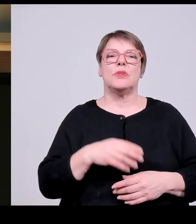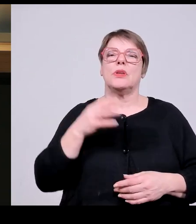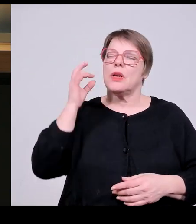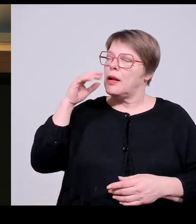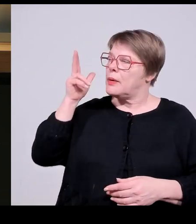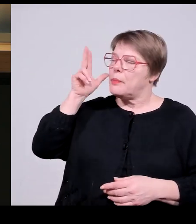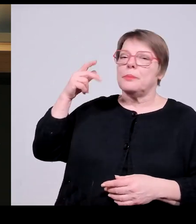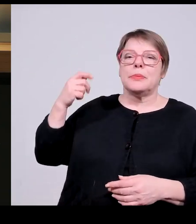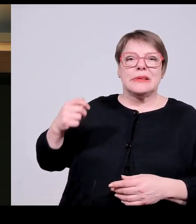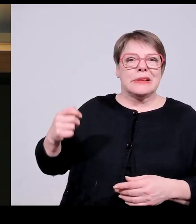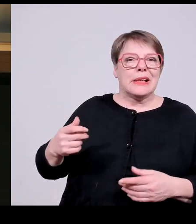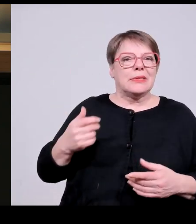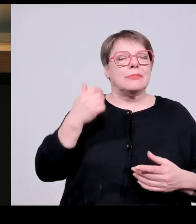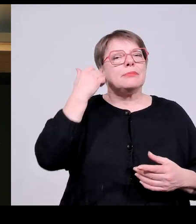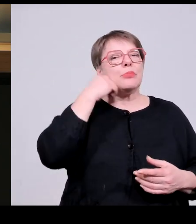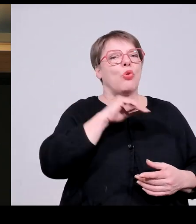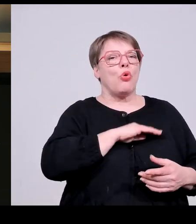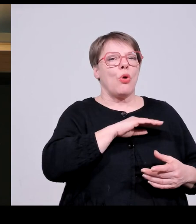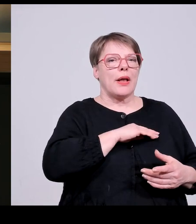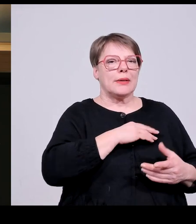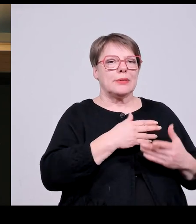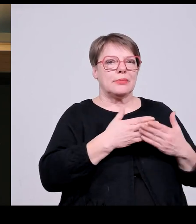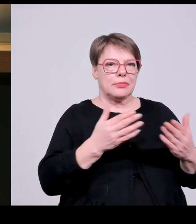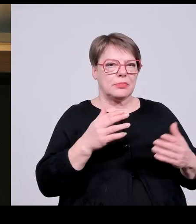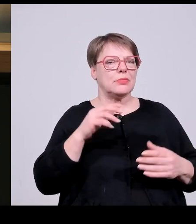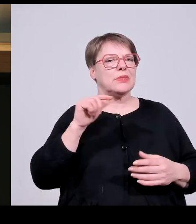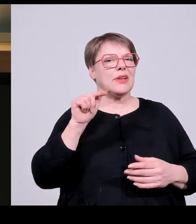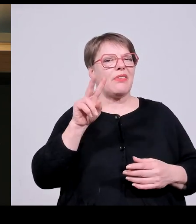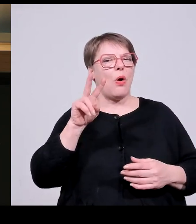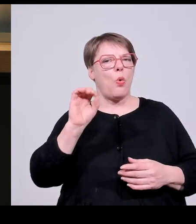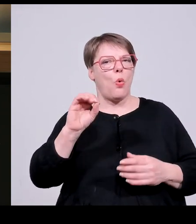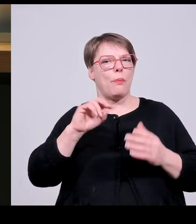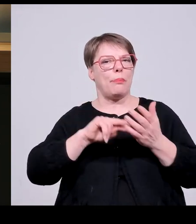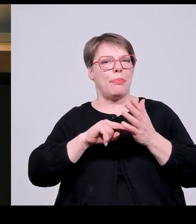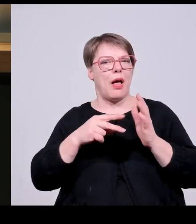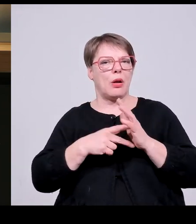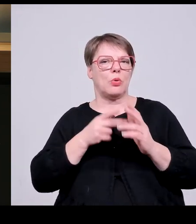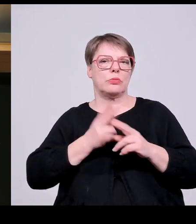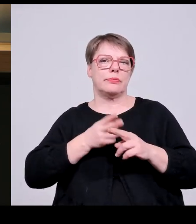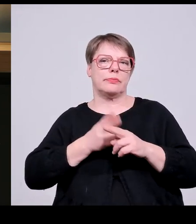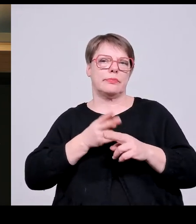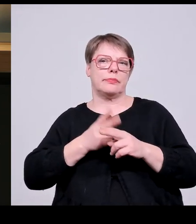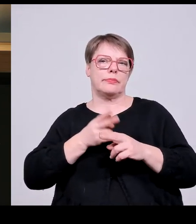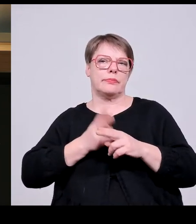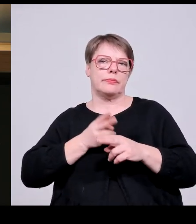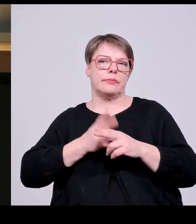für den Bau Start. 2016, 2021, Senator Geisel wird sich erinnern.